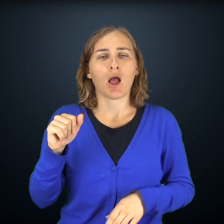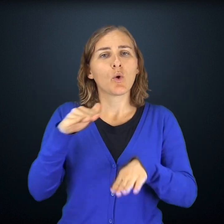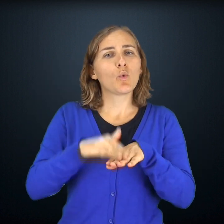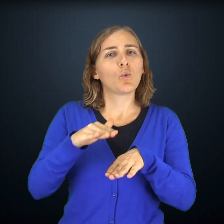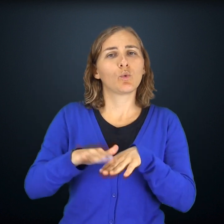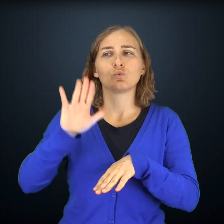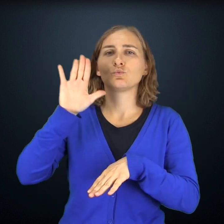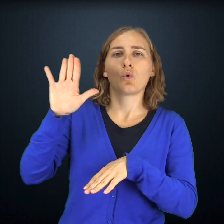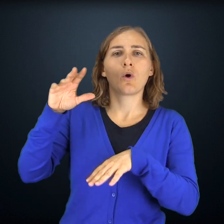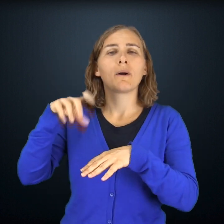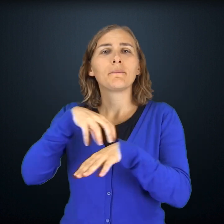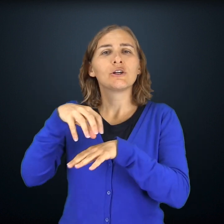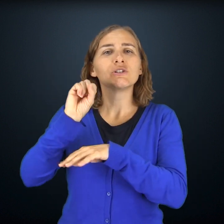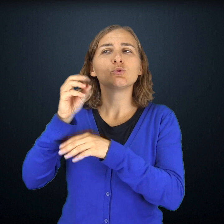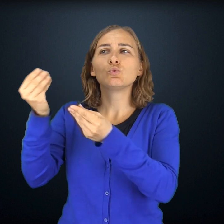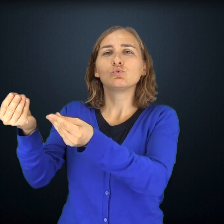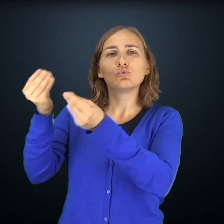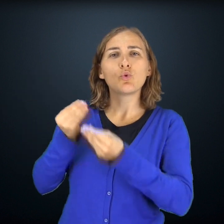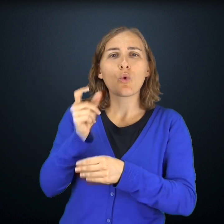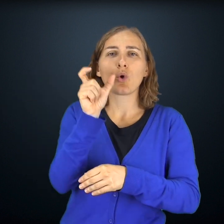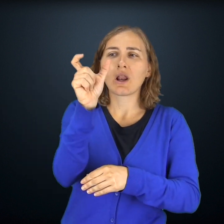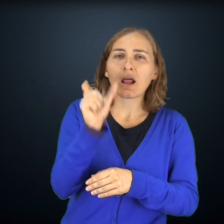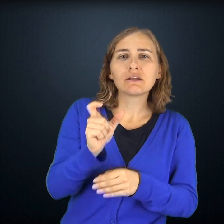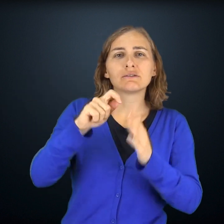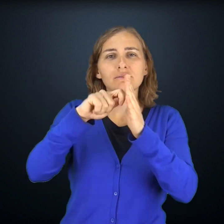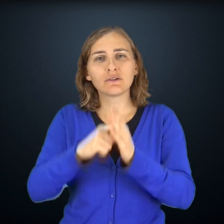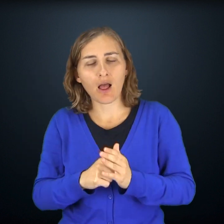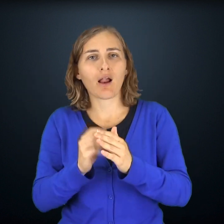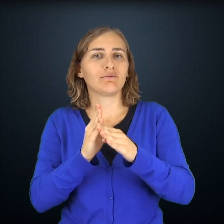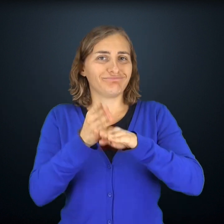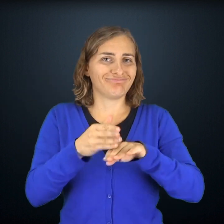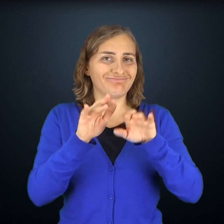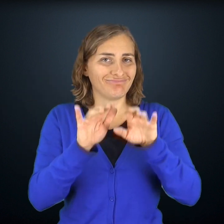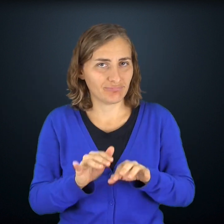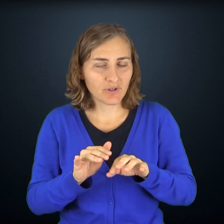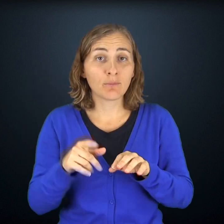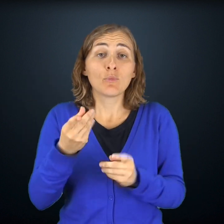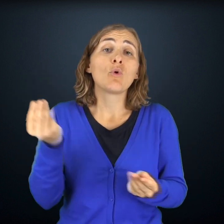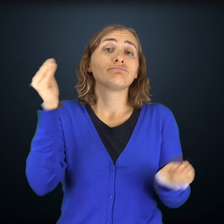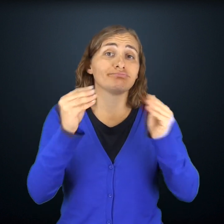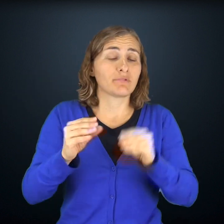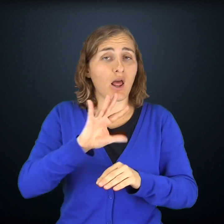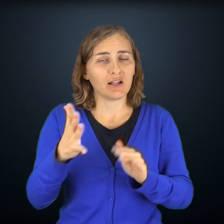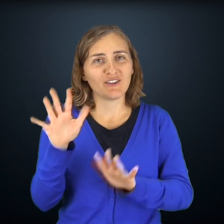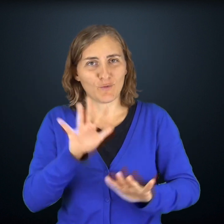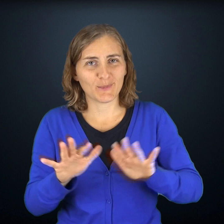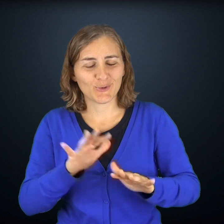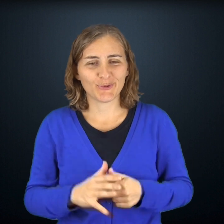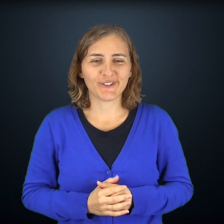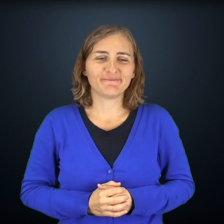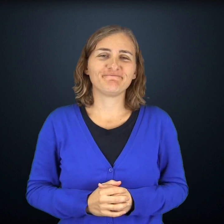utilizzando le proprie credenziali fornite dal Ministero dell’Istruzione, e successivamente perfezionate.